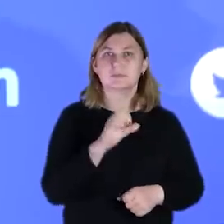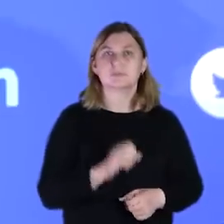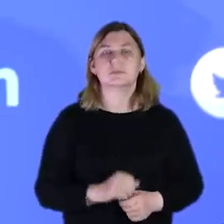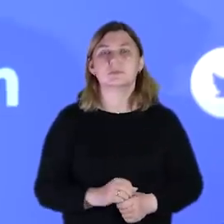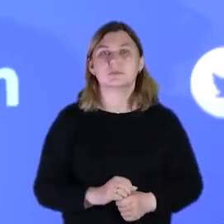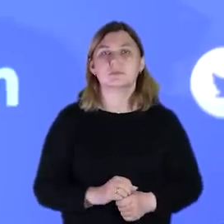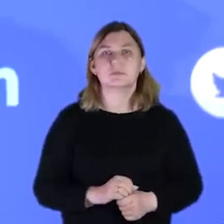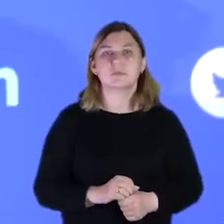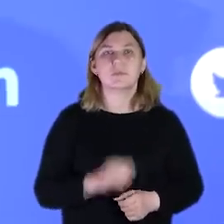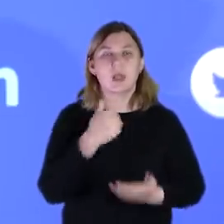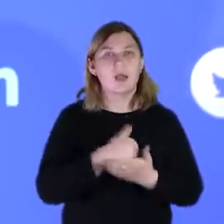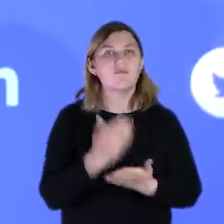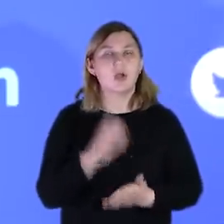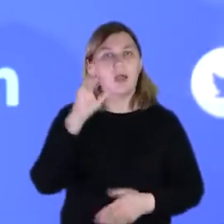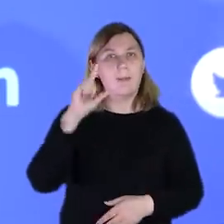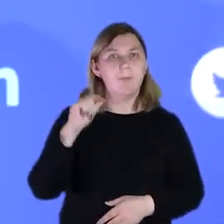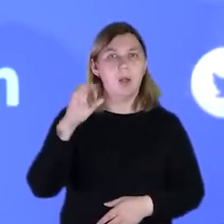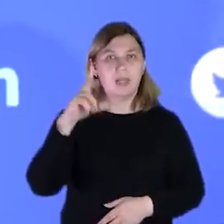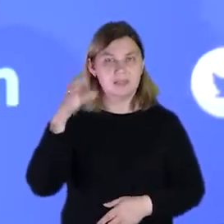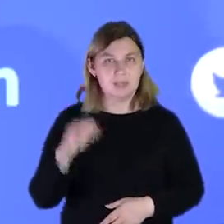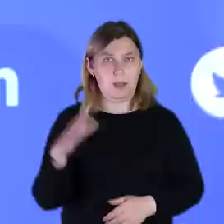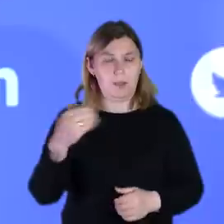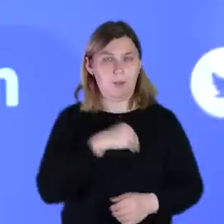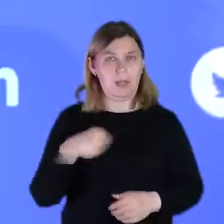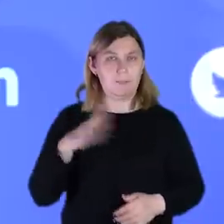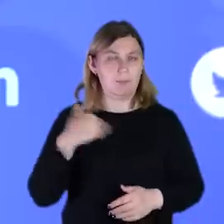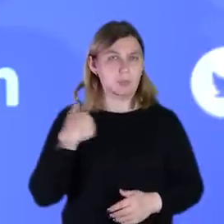W województwie poleskim Polacy stanowili 15 procent mieszkańców.